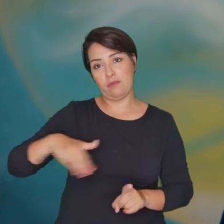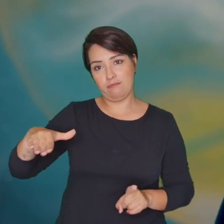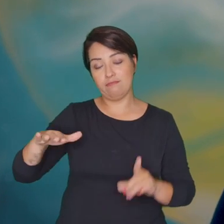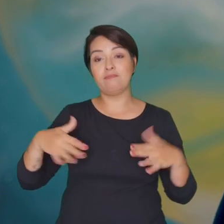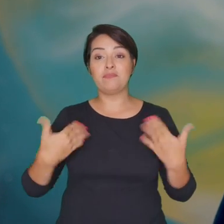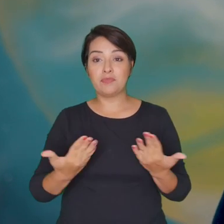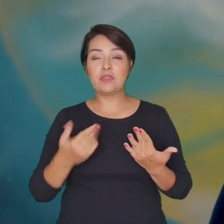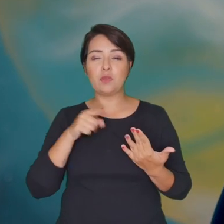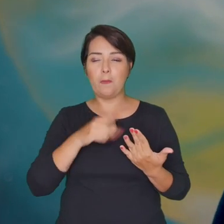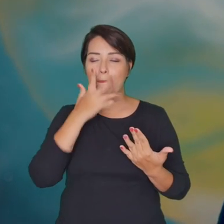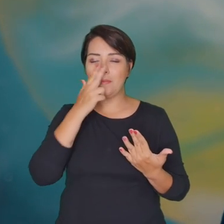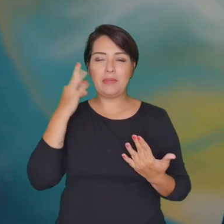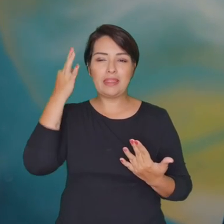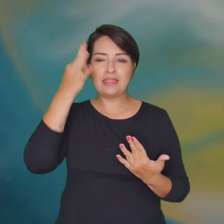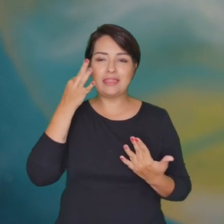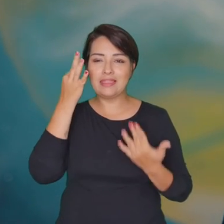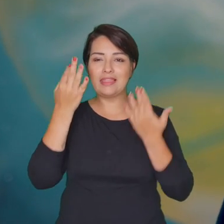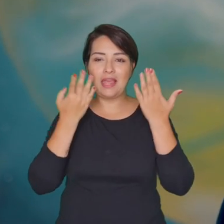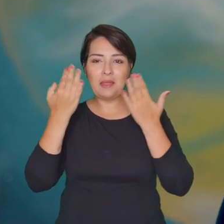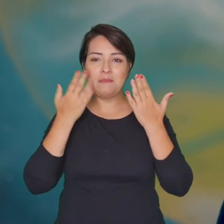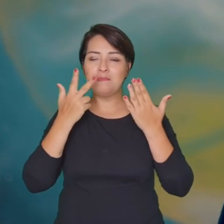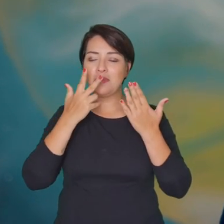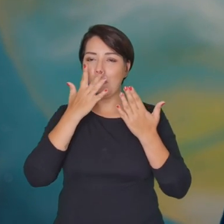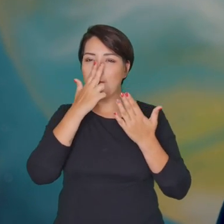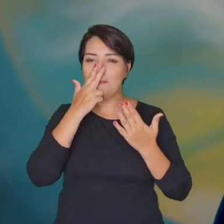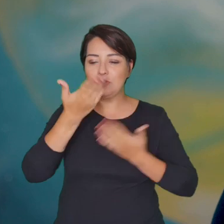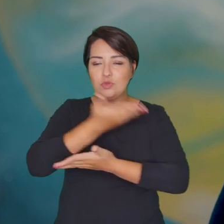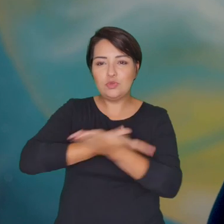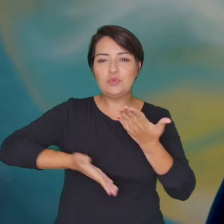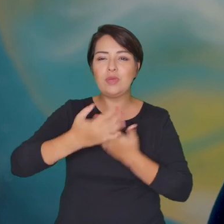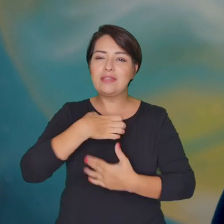além de ser uma terapia e me ajudar mais a socializar, me deixa mais feliz.